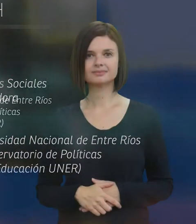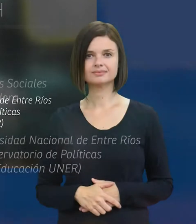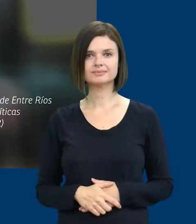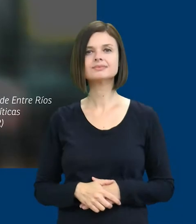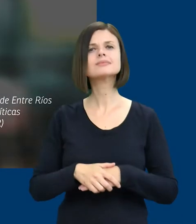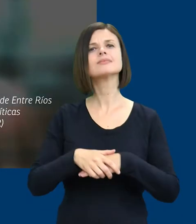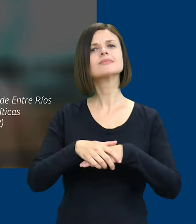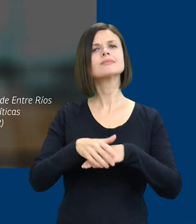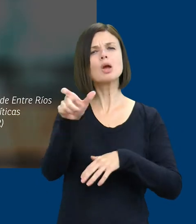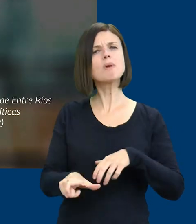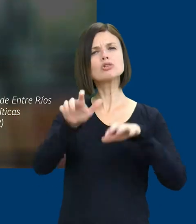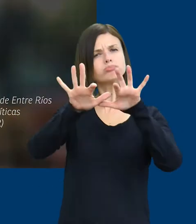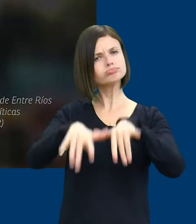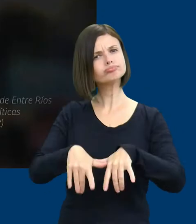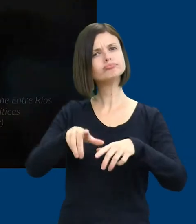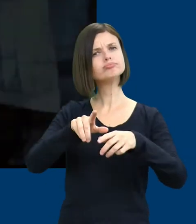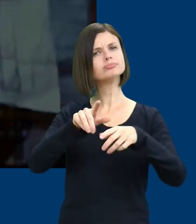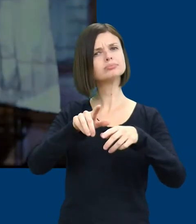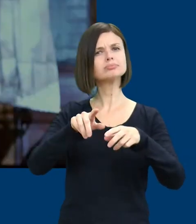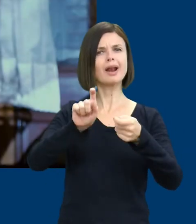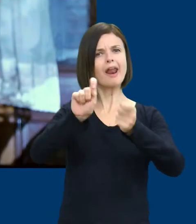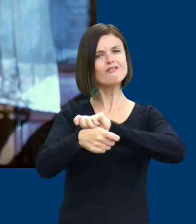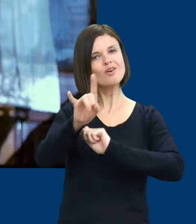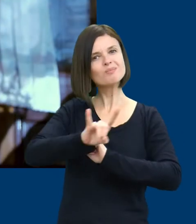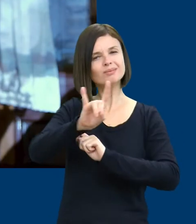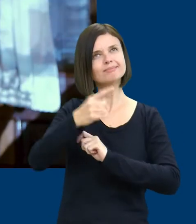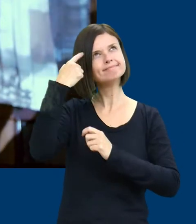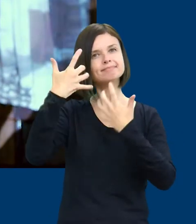Los hacedores de la reforma pensaron en dejar